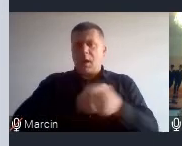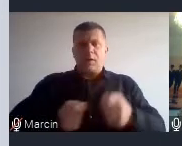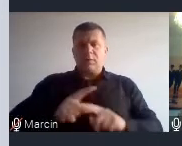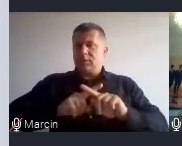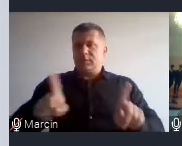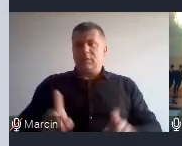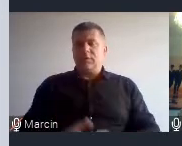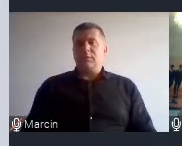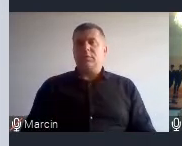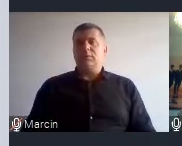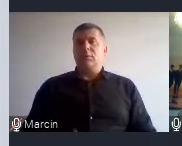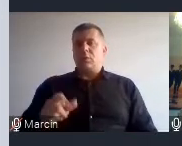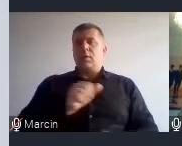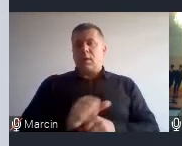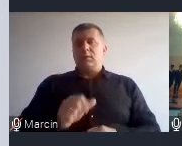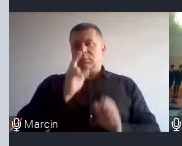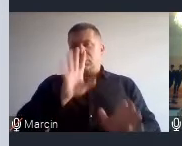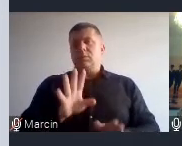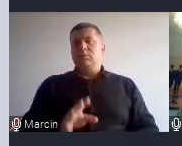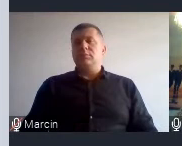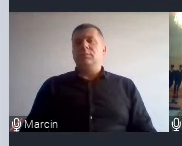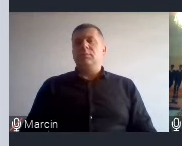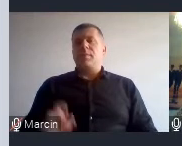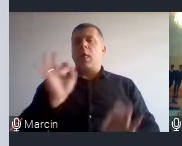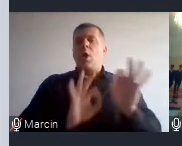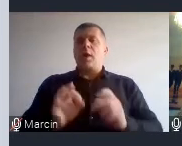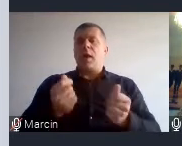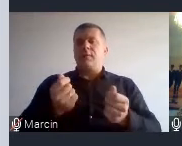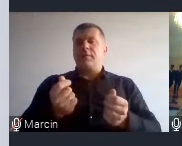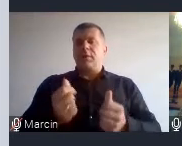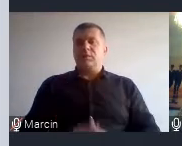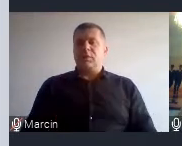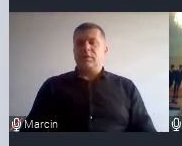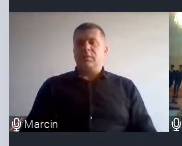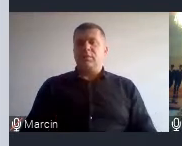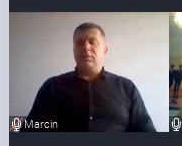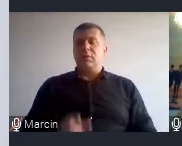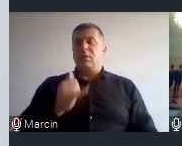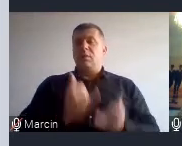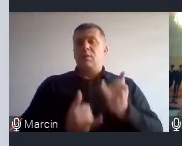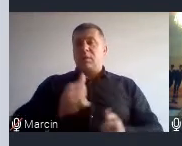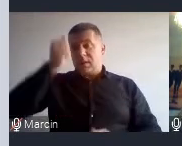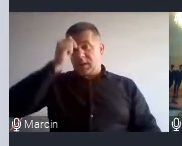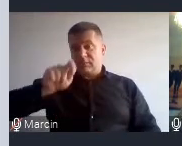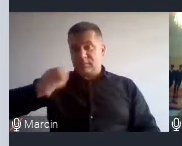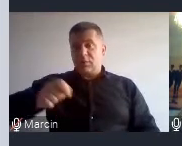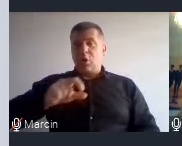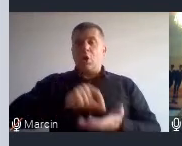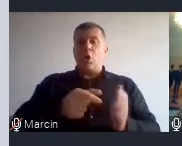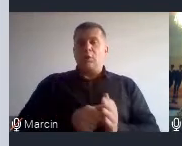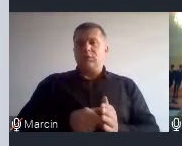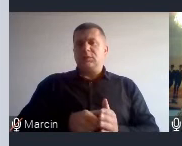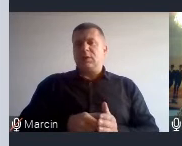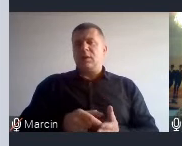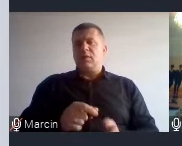i znajduje odzwierciedla chociażby w korektach finansowych za zastosowanie nazwy „kostka Bauma”,